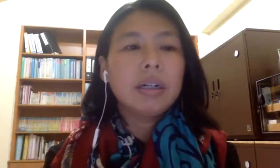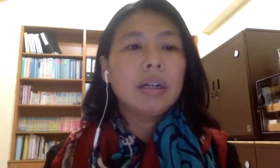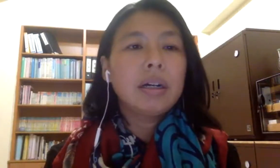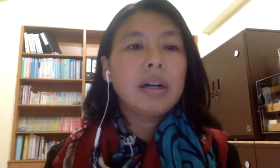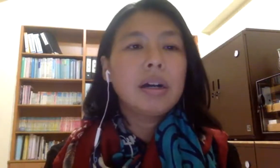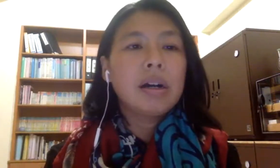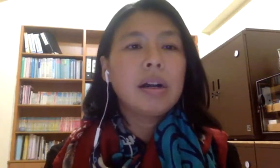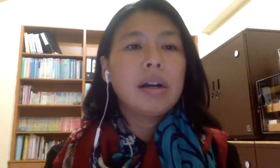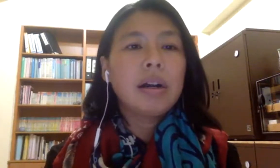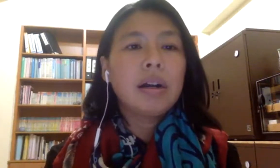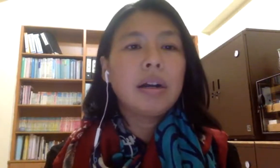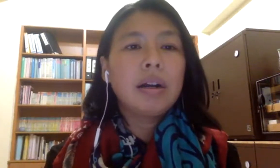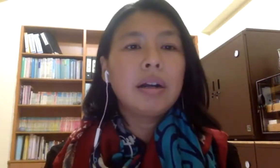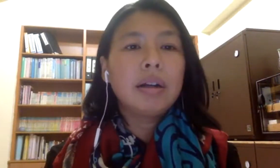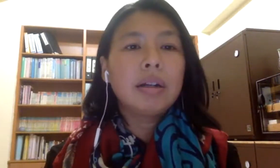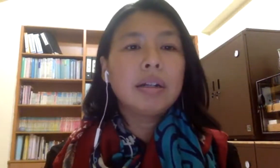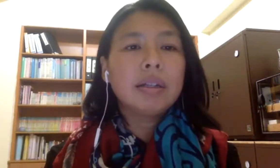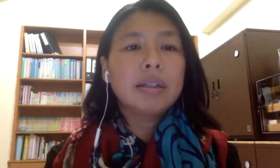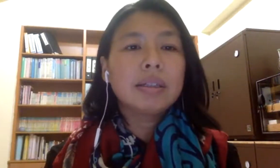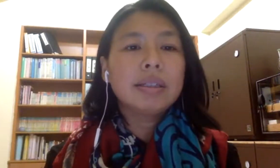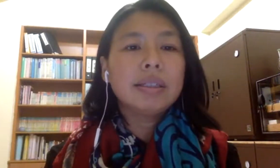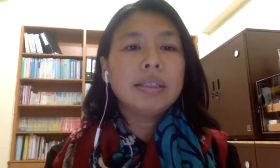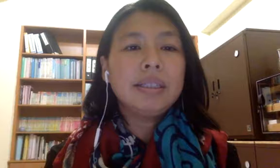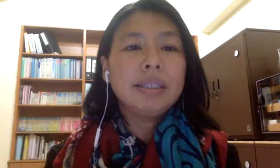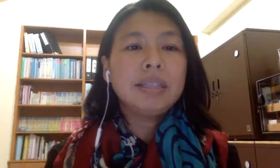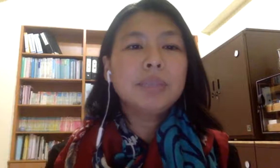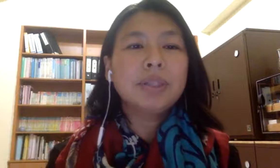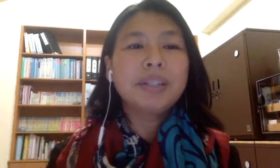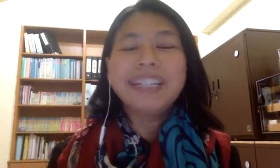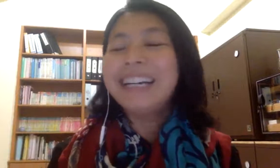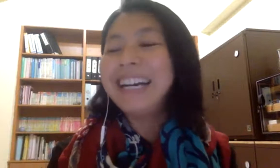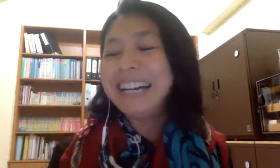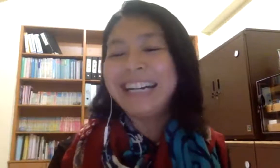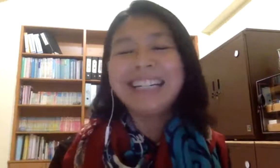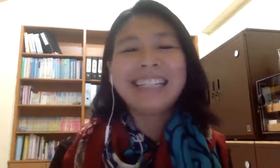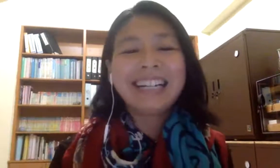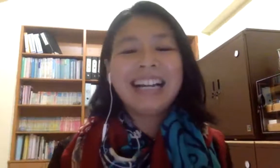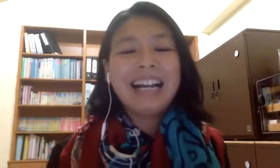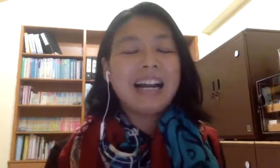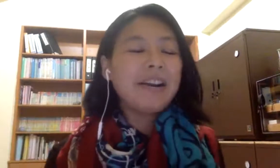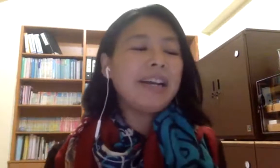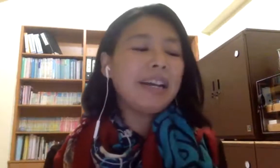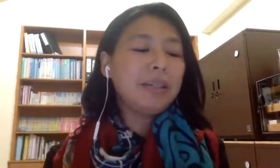اذا كان بإمكانك مشاركتها حسنا اعتذر على ذلك لا مشكلة.